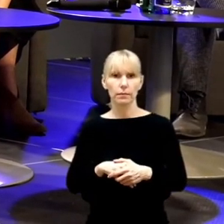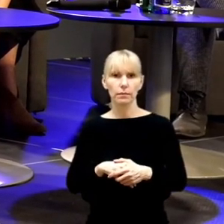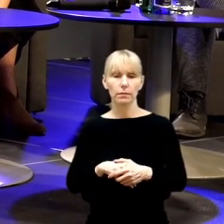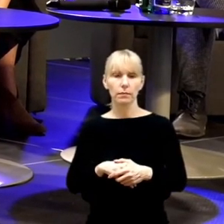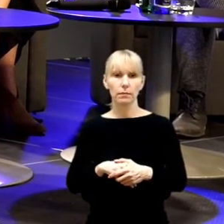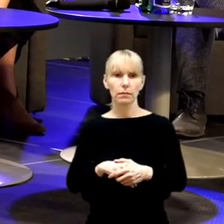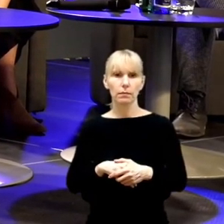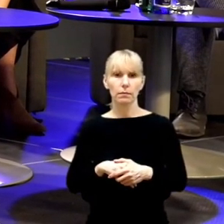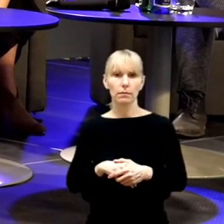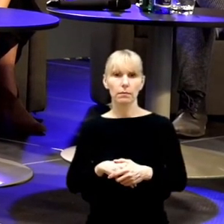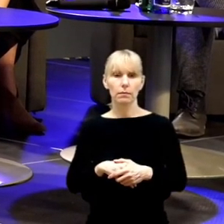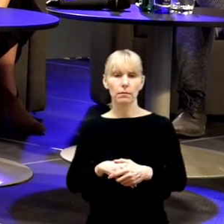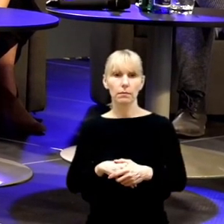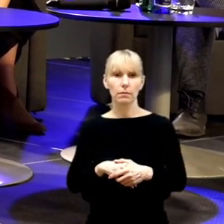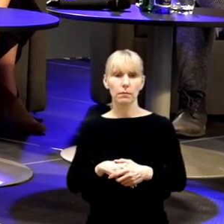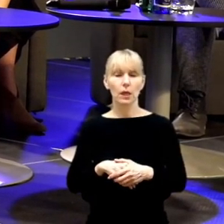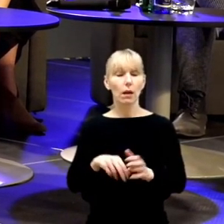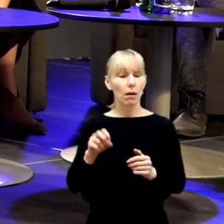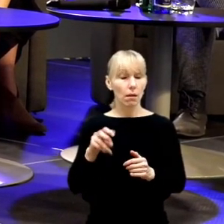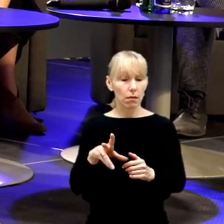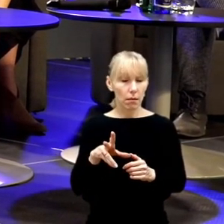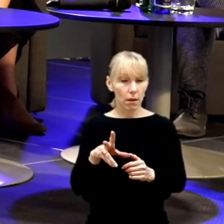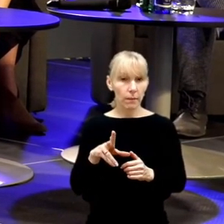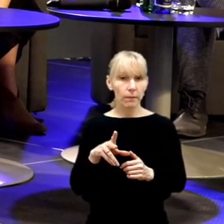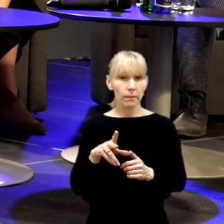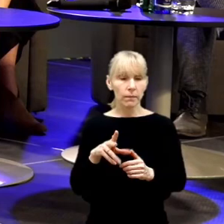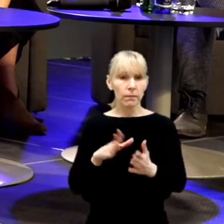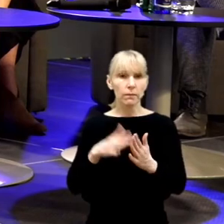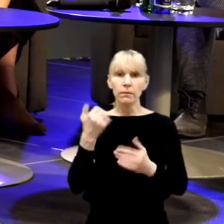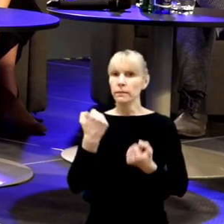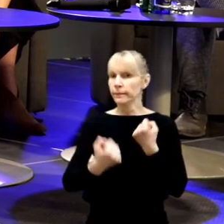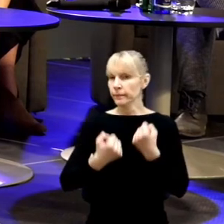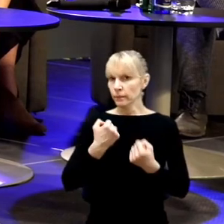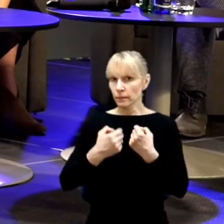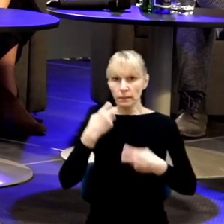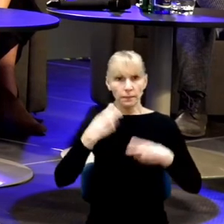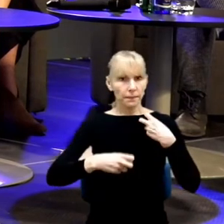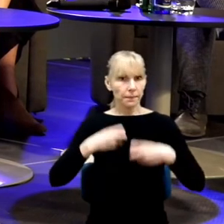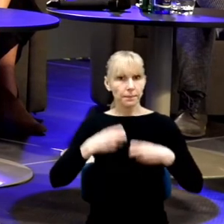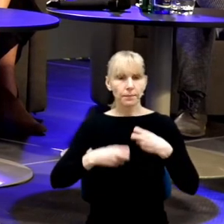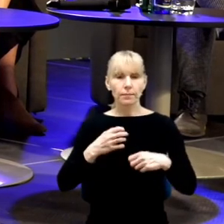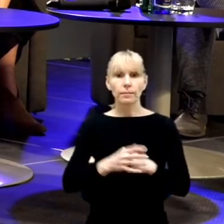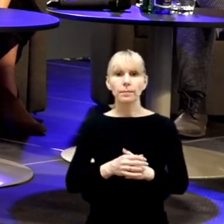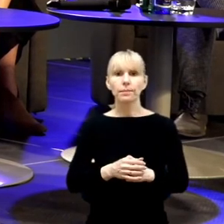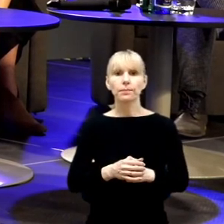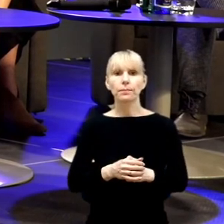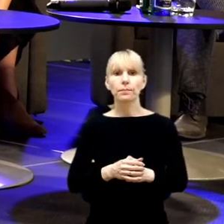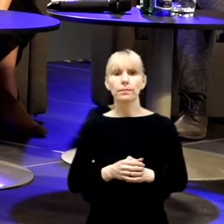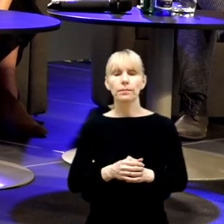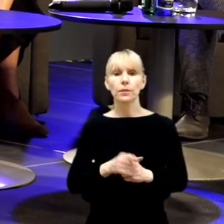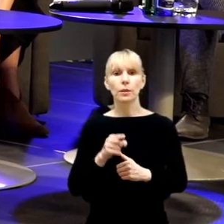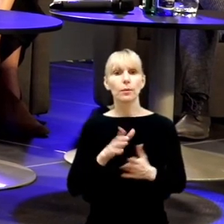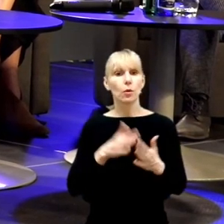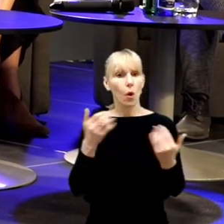Istnieje rzeczywiście bardzo trudny problem związany z tym, żeby to właśnie działało na tych zasadach rynkowych.